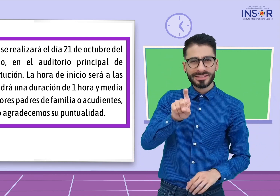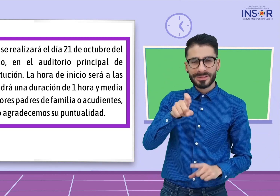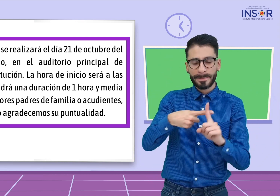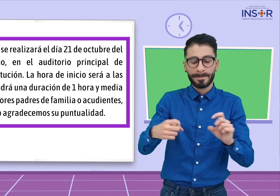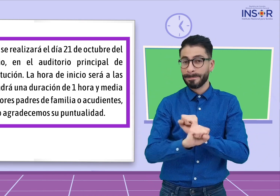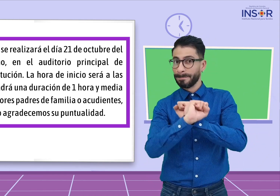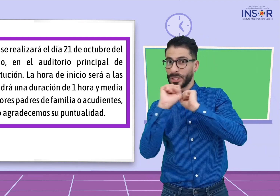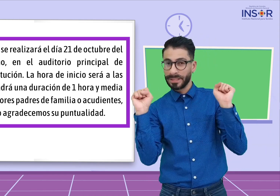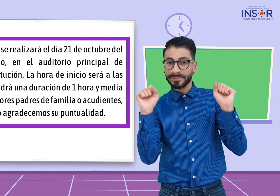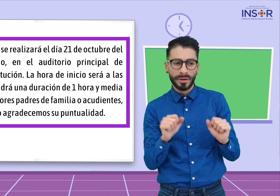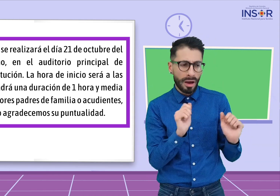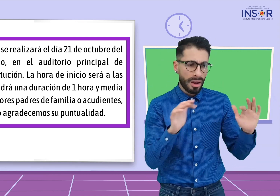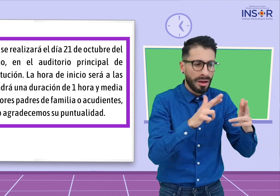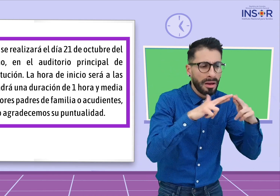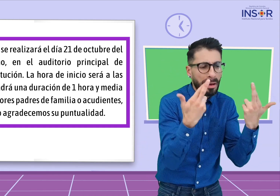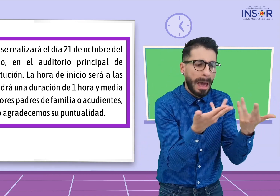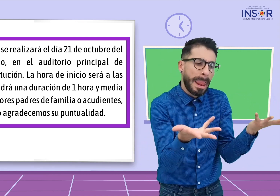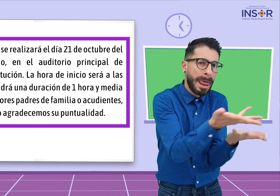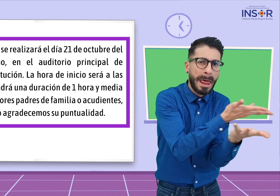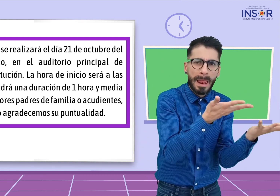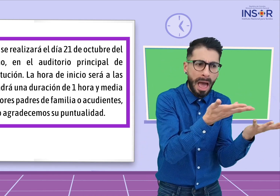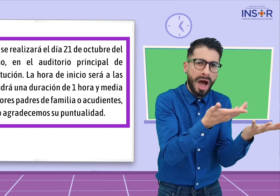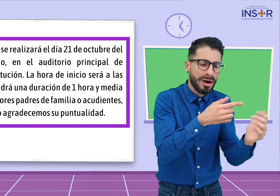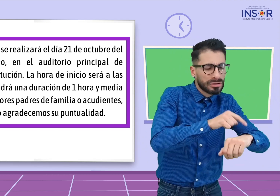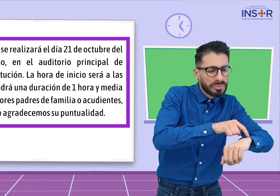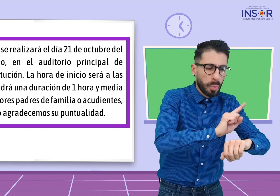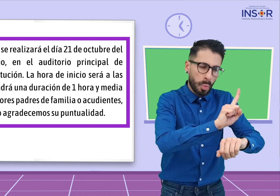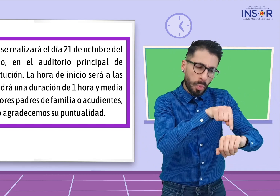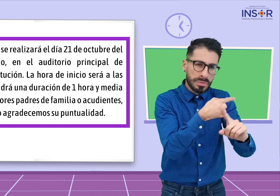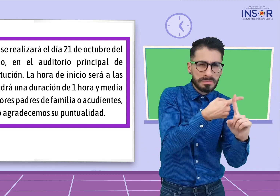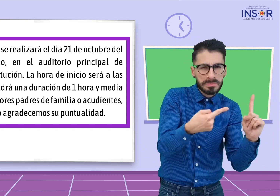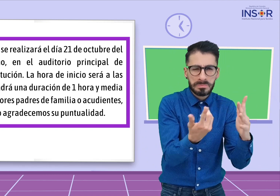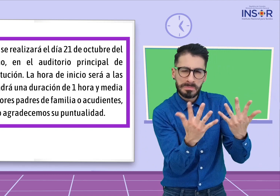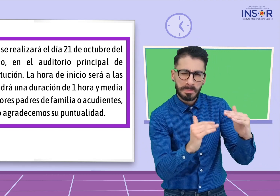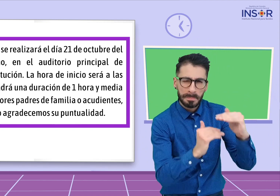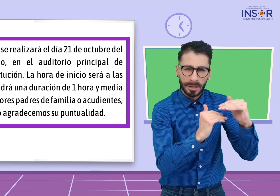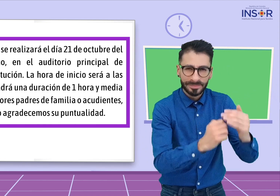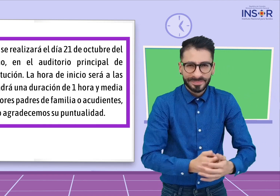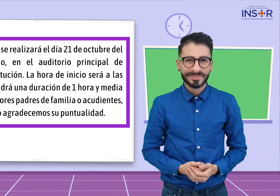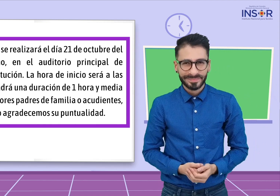La hora de inicio será a las 6:30 am y tendrá una duración de 1 hora y media máximo.